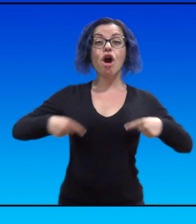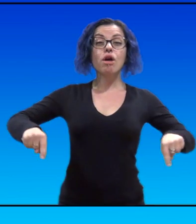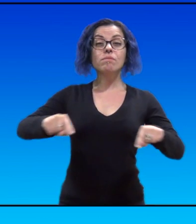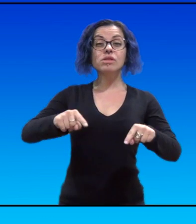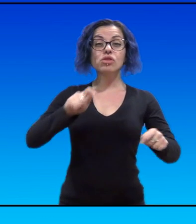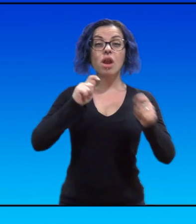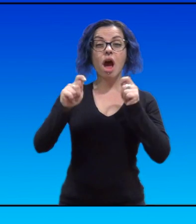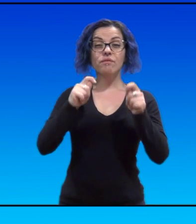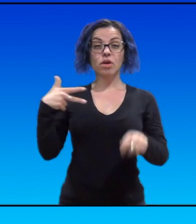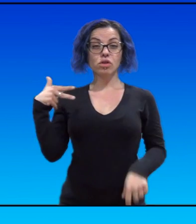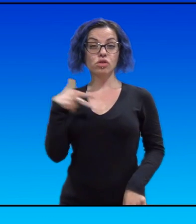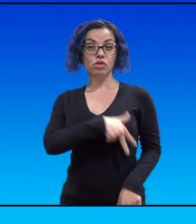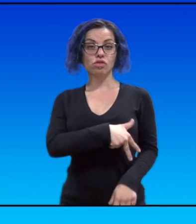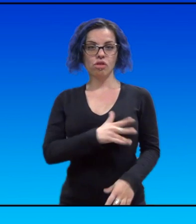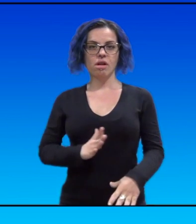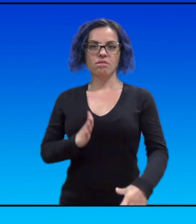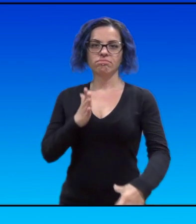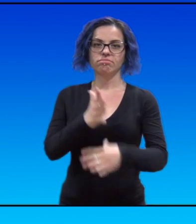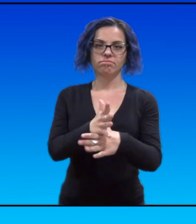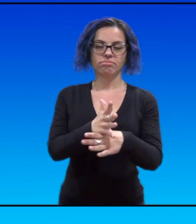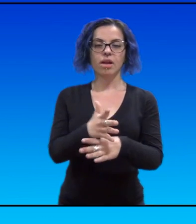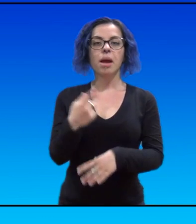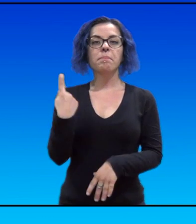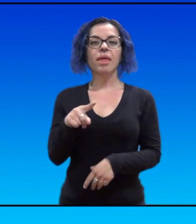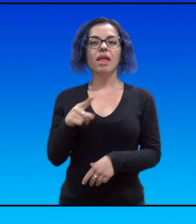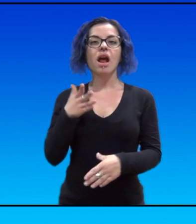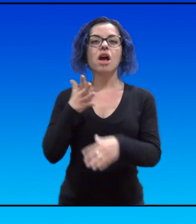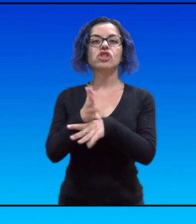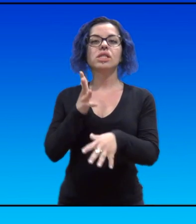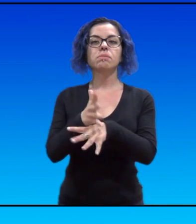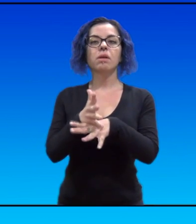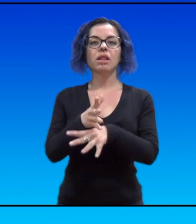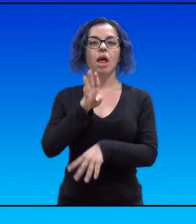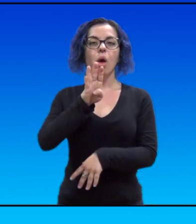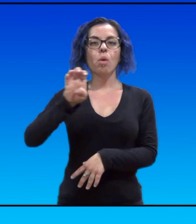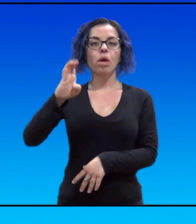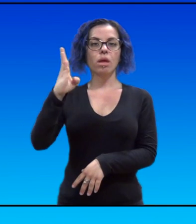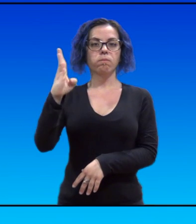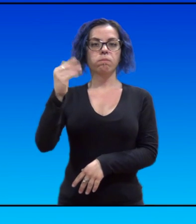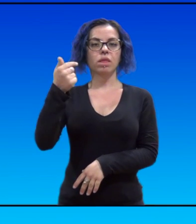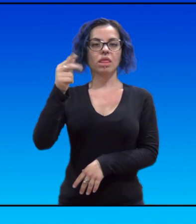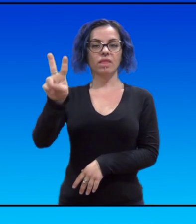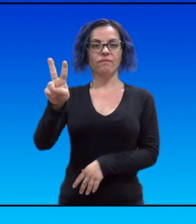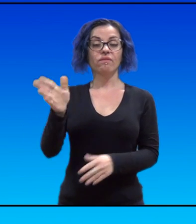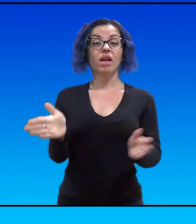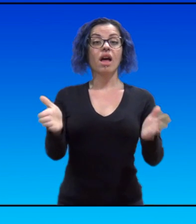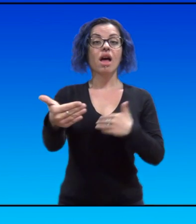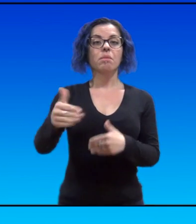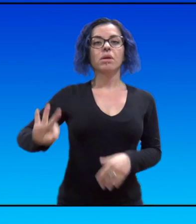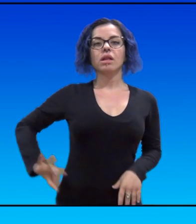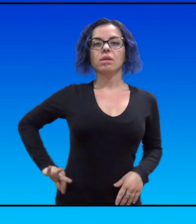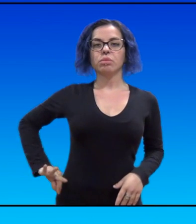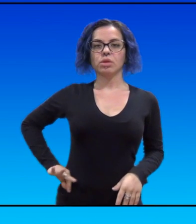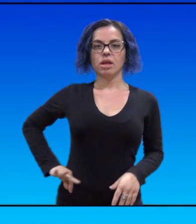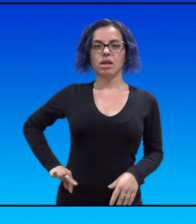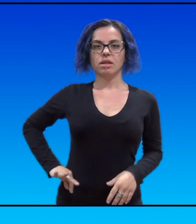la Commissione Affari Sociali è intervenuta per l'accessibilità della Web TV alla Camera.